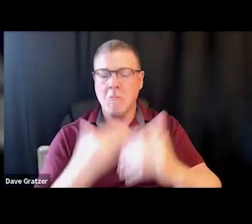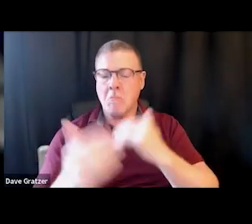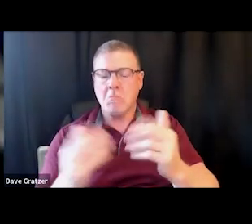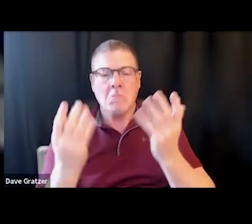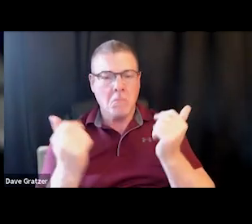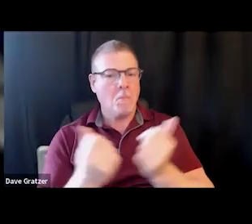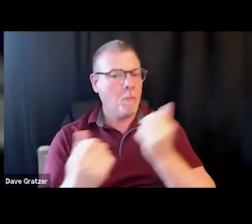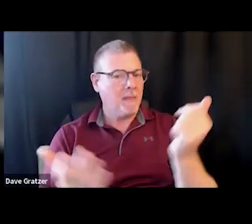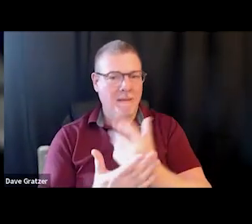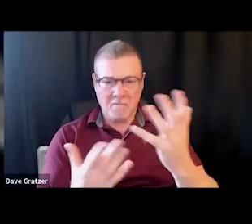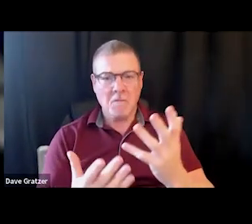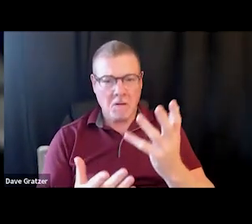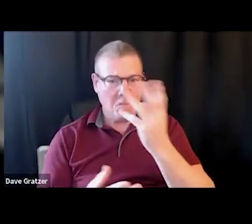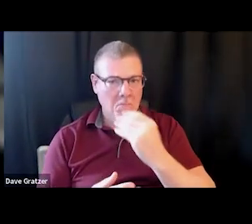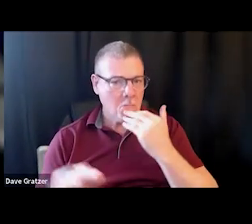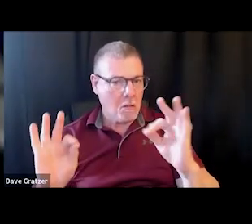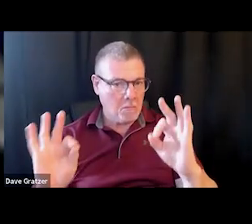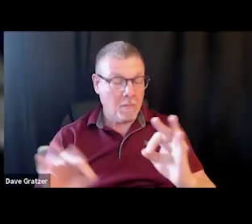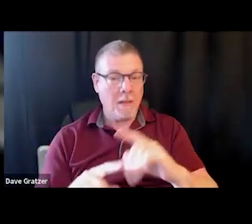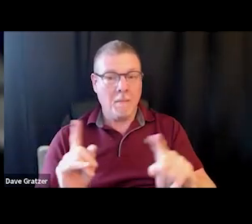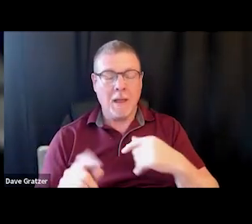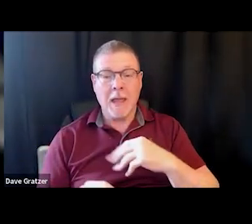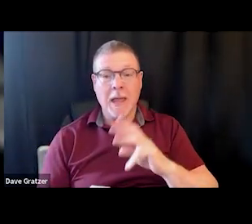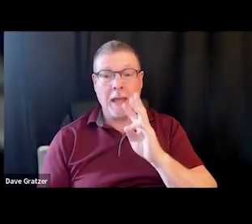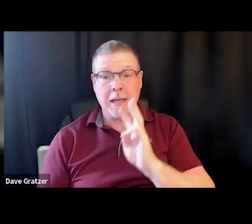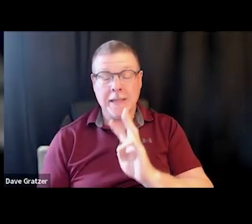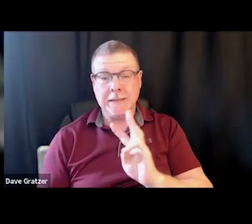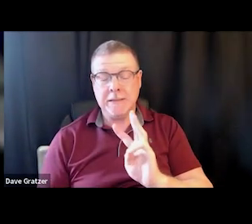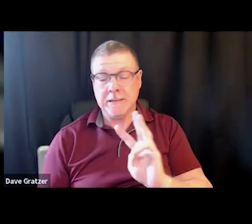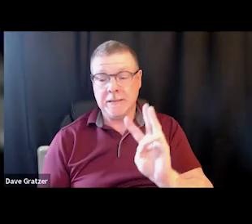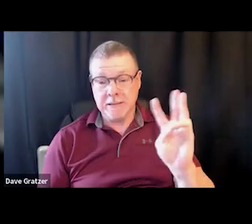pero cuando tenía seis años me caí,